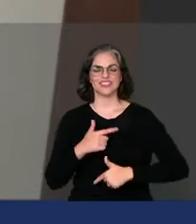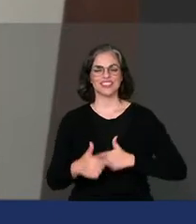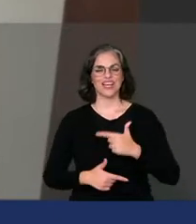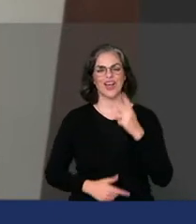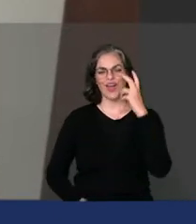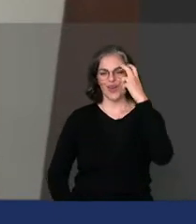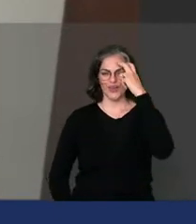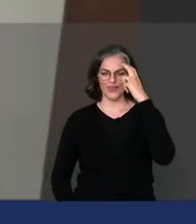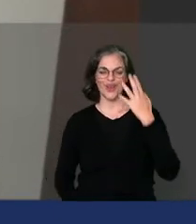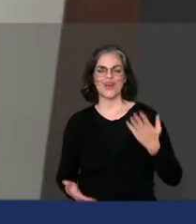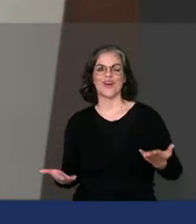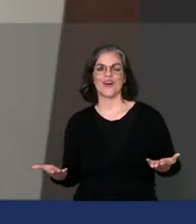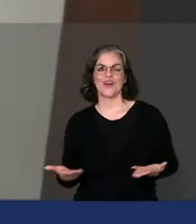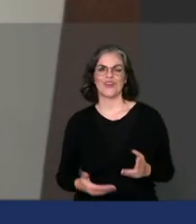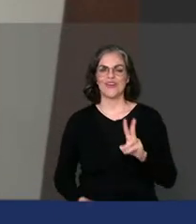TODOS OS FAZEDORES DE CULTURA. HOJE VAMOS APROVAR DUAS LEIS